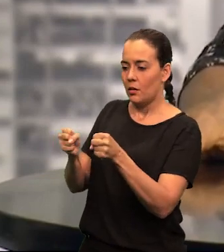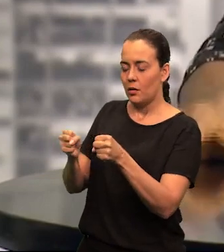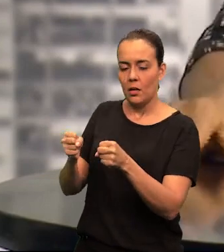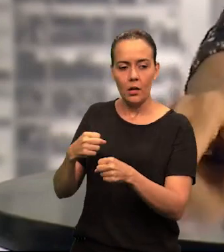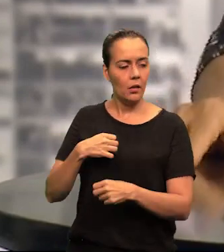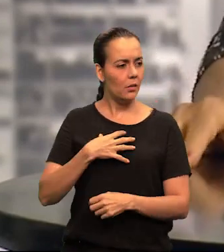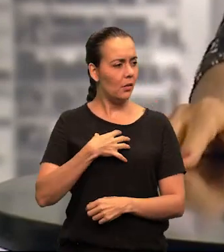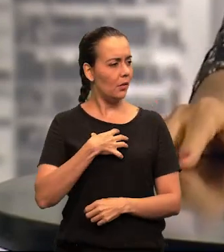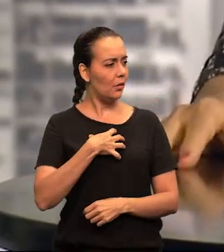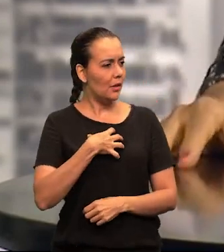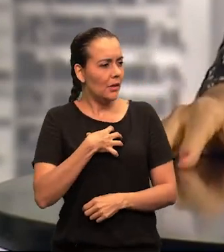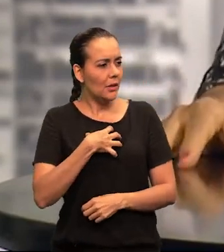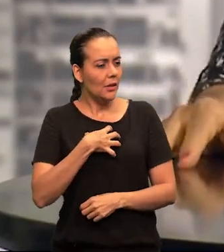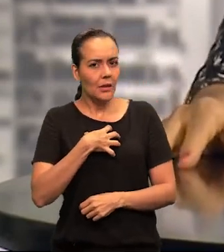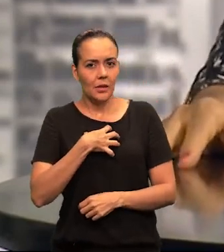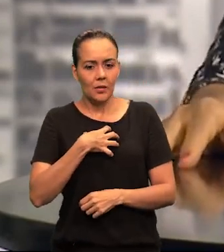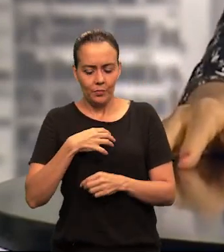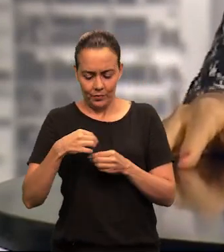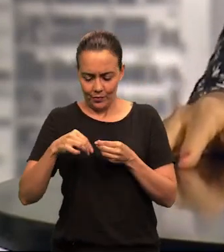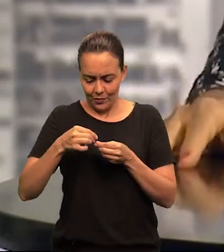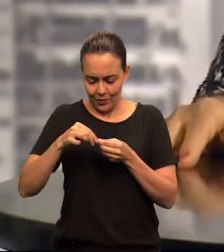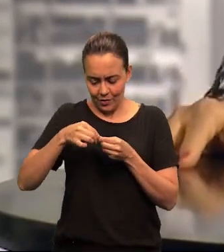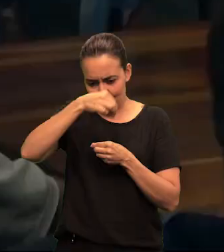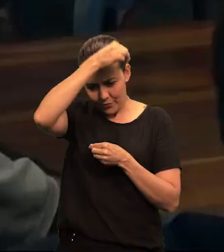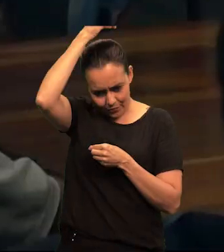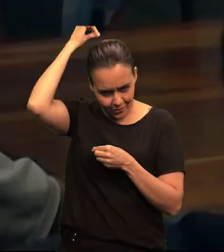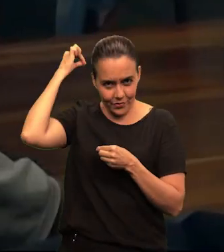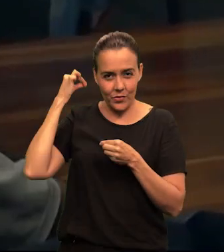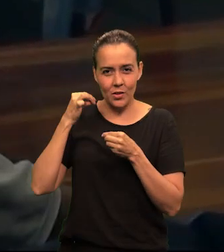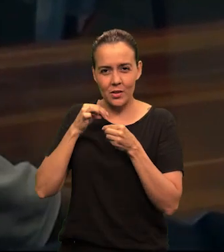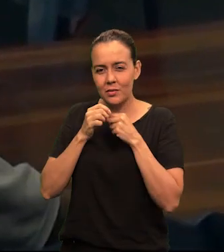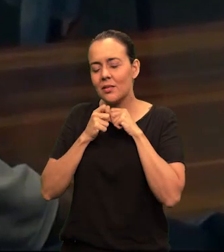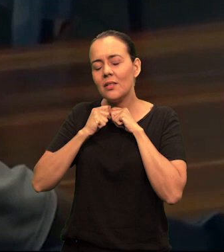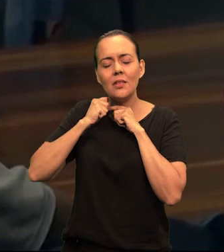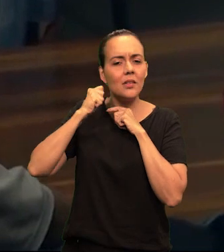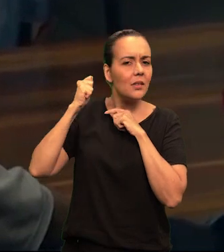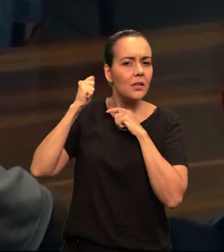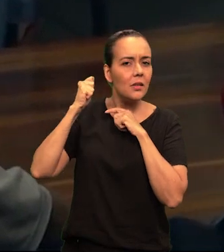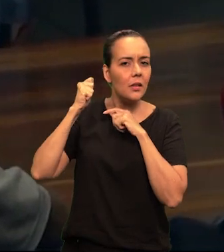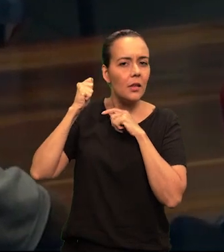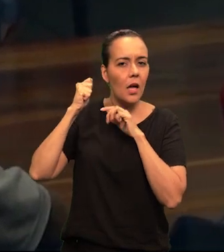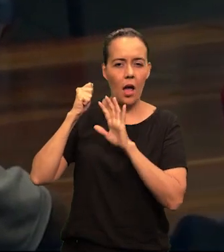E a Aracne fica tão chocada que pega um fio e se enrola no pescoço e está se enforcando.